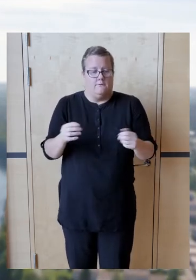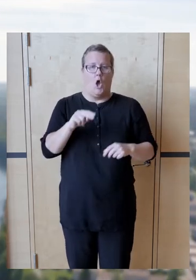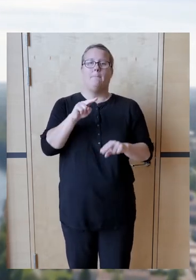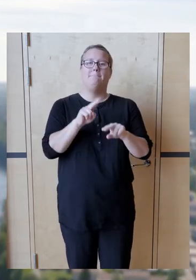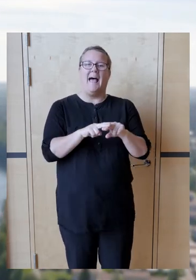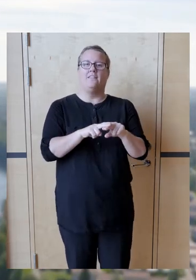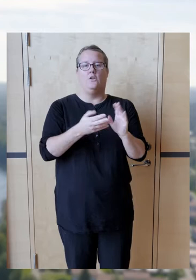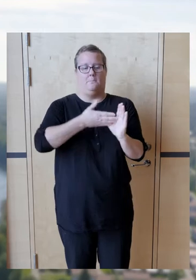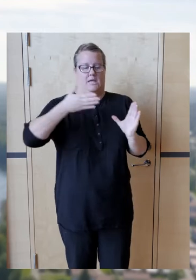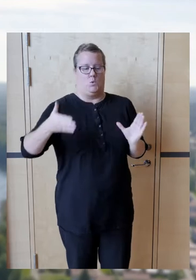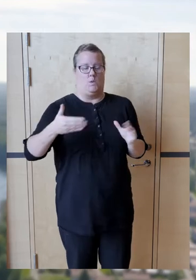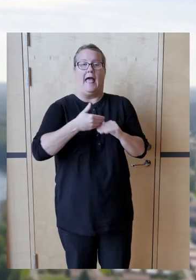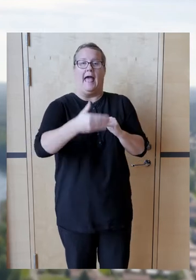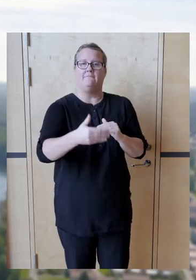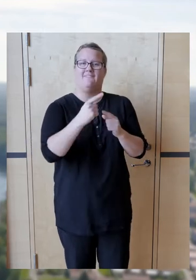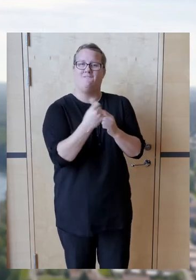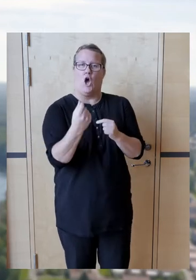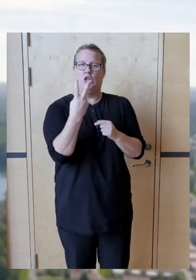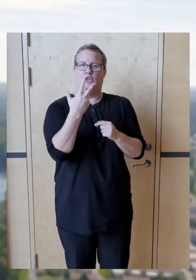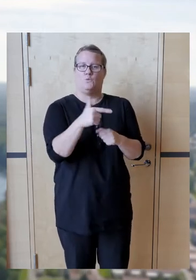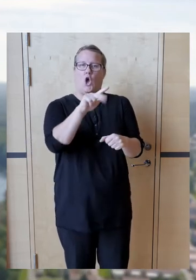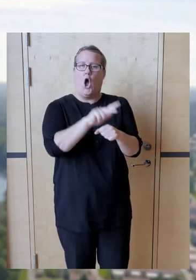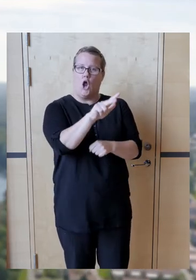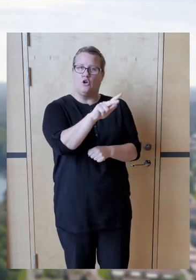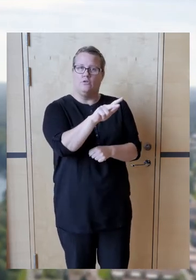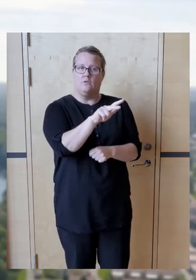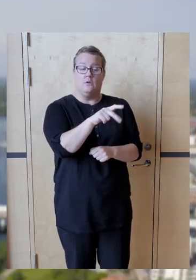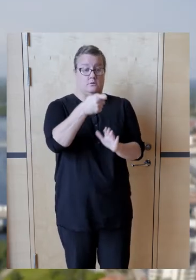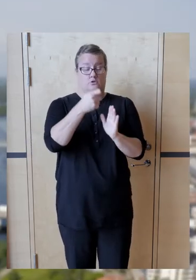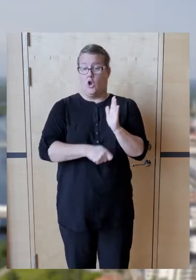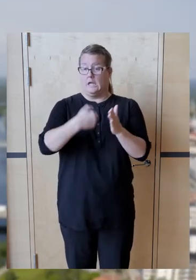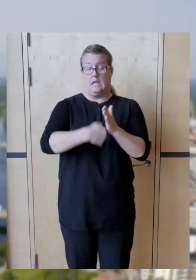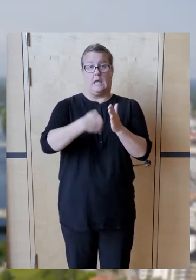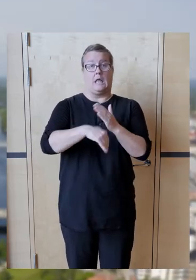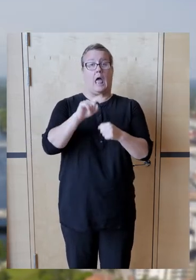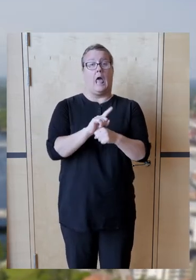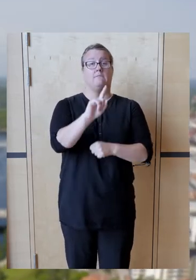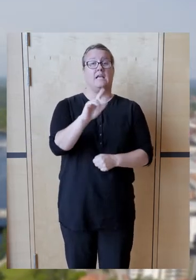Efter valet 2018 började redan efter 11 september så det var gott om tid